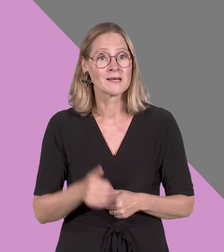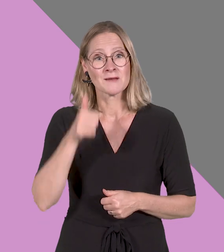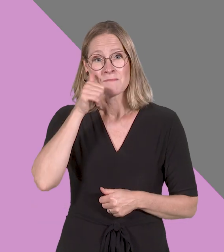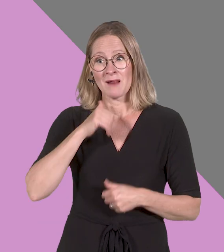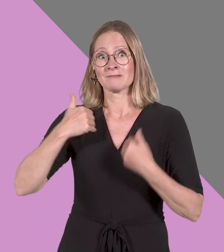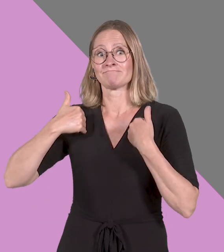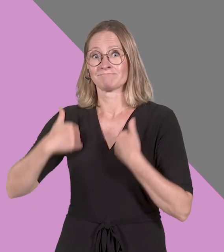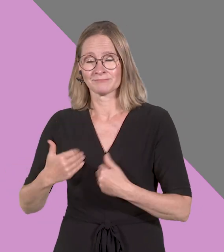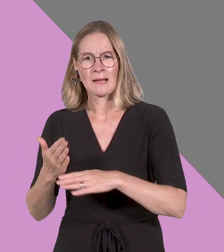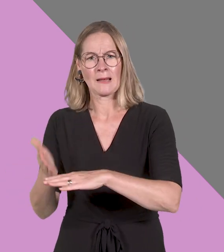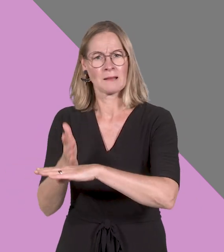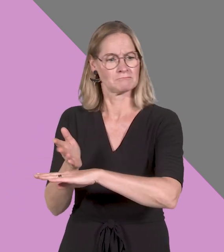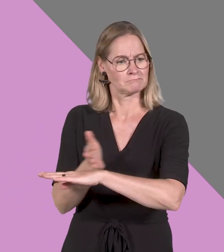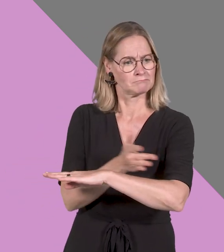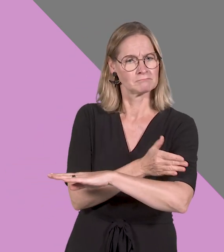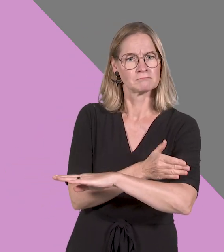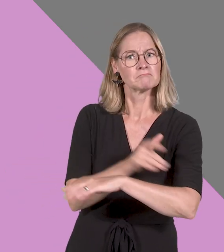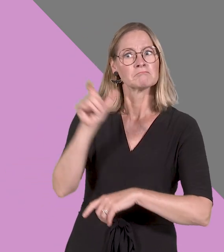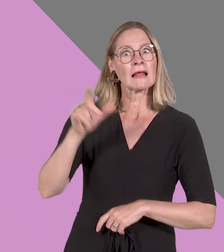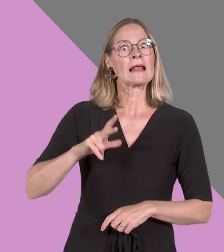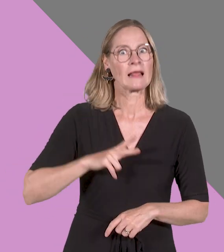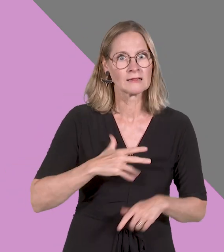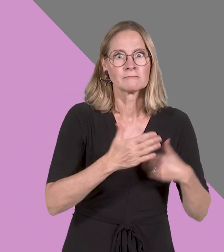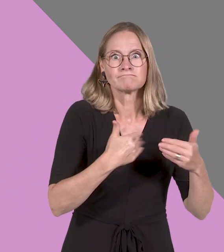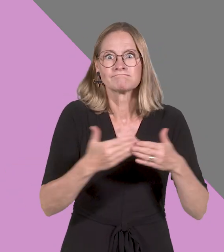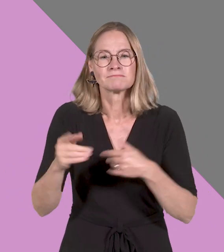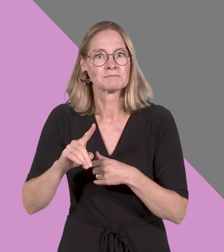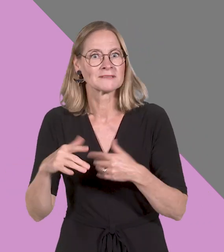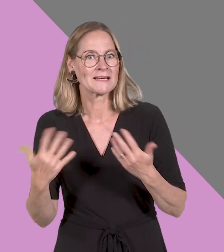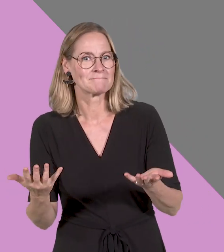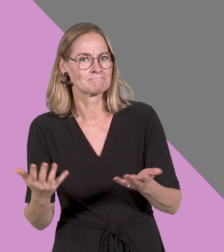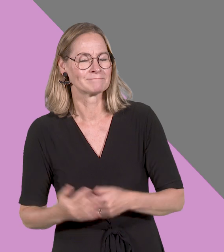Mitä kaikkea Malm ehti tehdä ennen kuolemaansa?